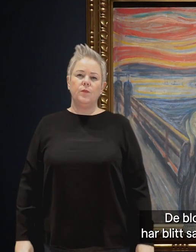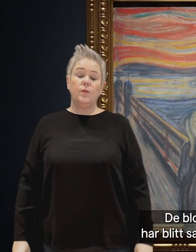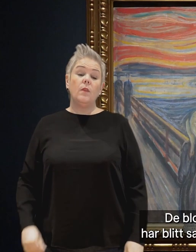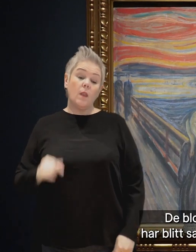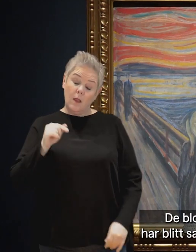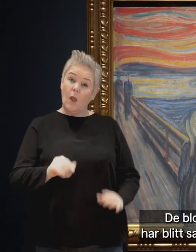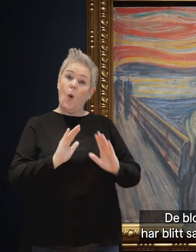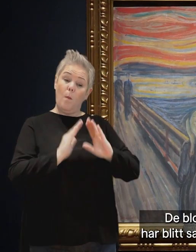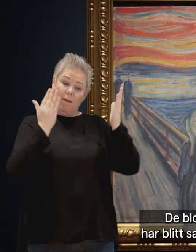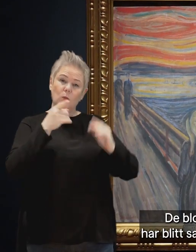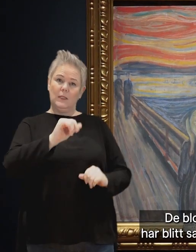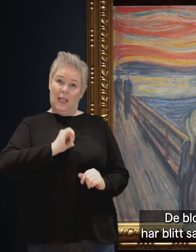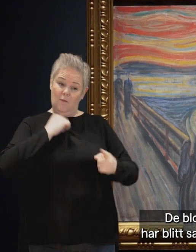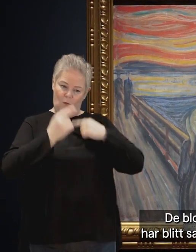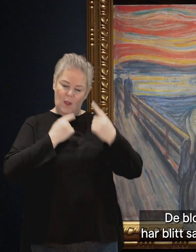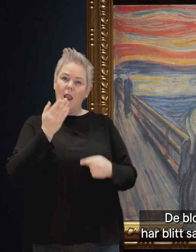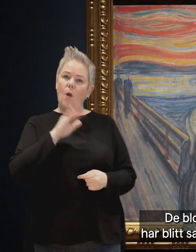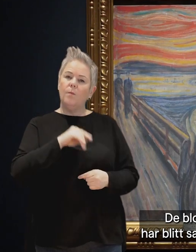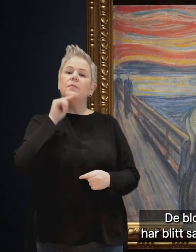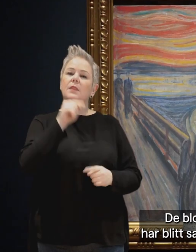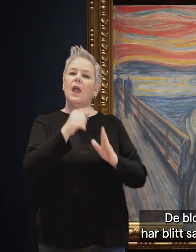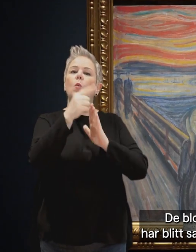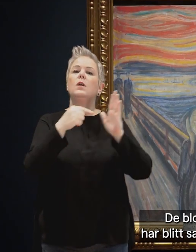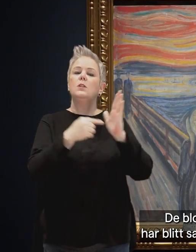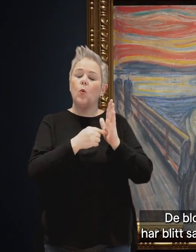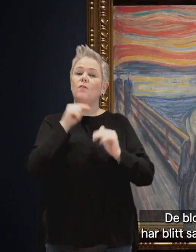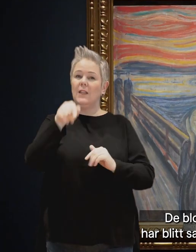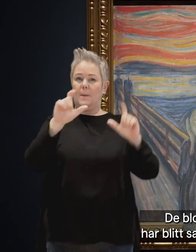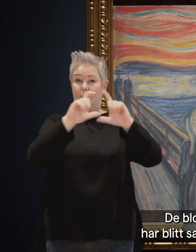De blodrøde linjene i maleriet har blitt sammenlignet med lydbølger,